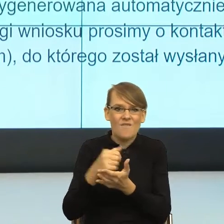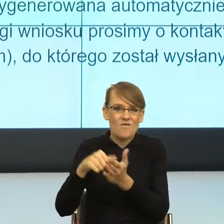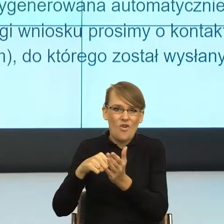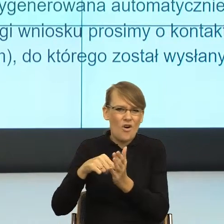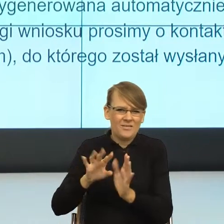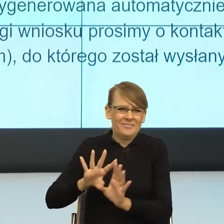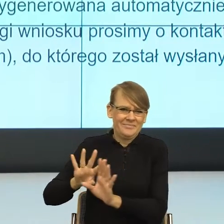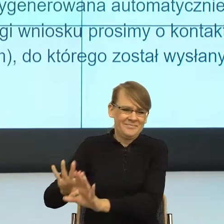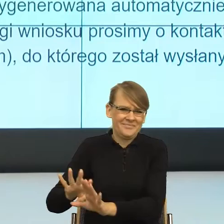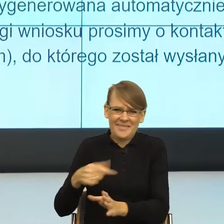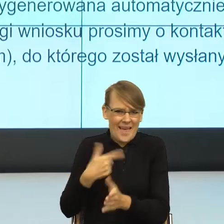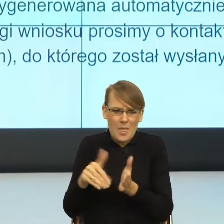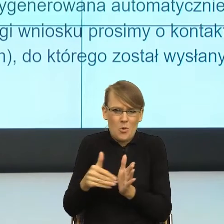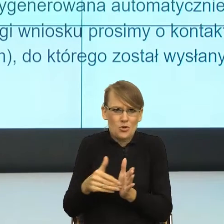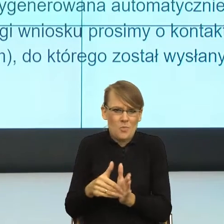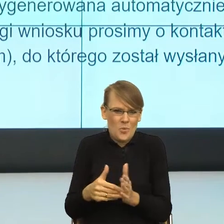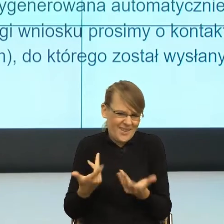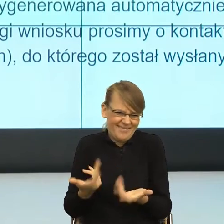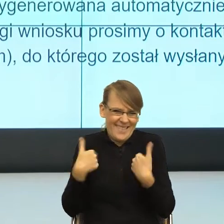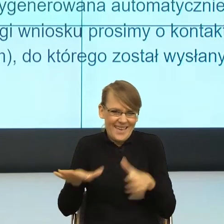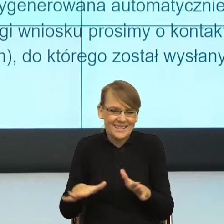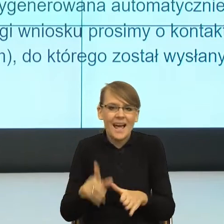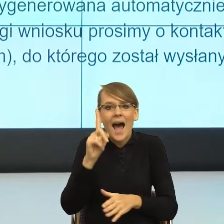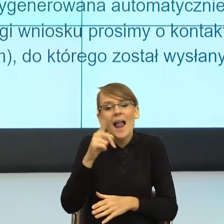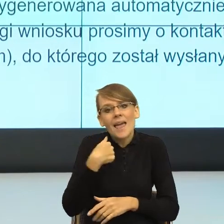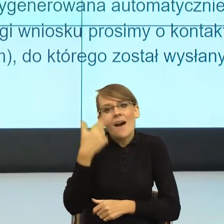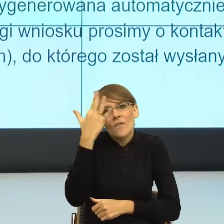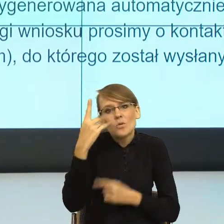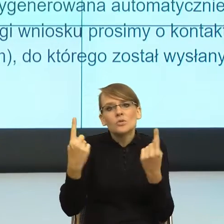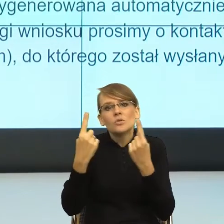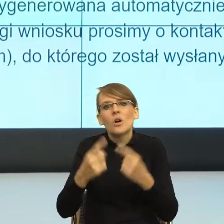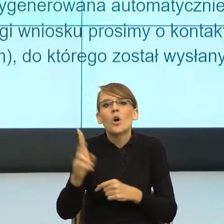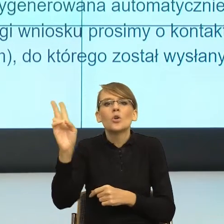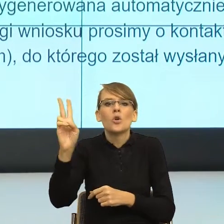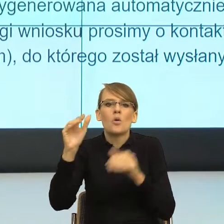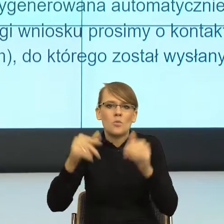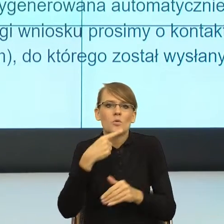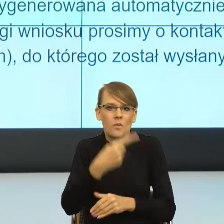Ale równocześnie wyobrażam sobie sytuacje, kiedy ktoś mówi "Ale ja nie wiedziałem". Kiedy ktoś mówi "No dobrze,